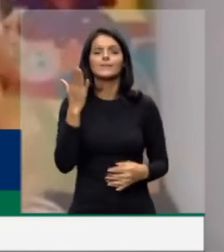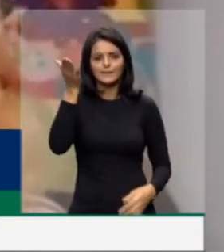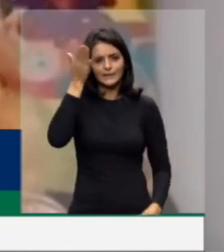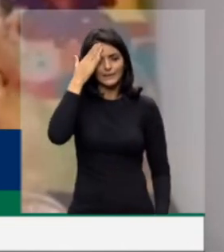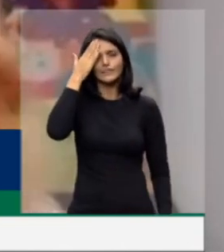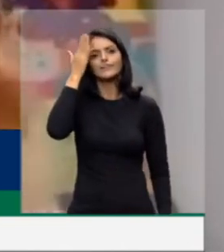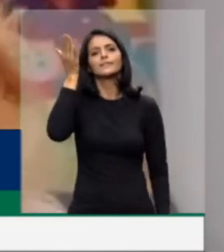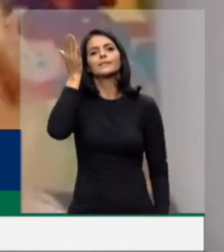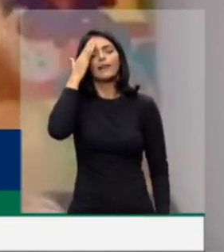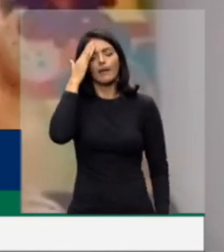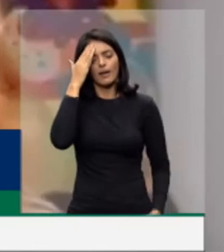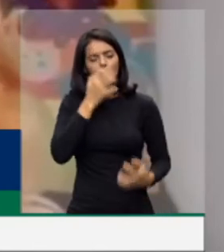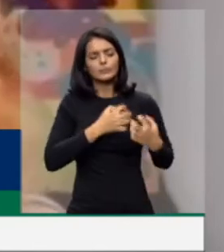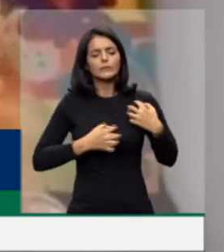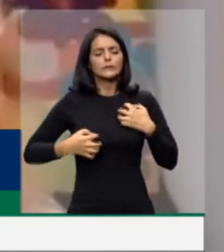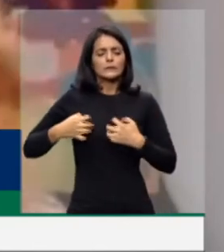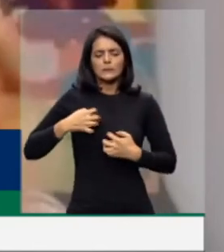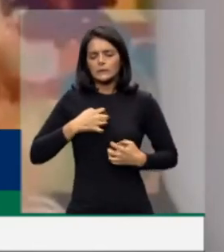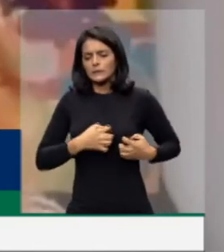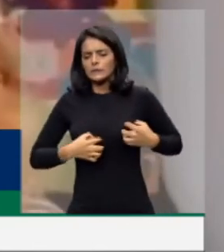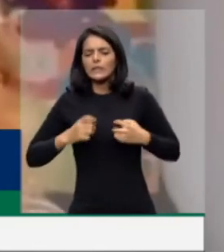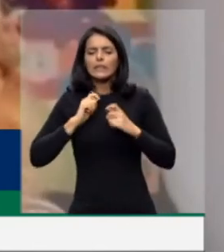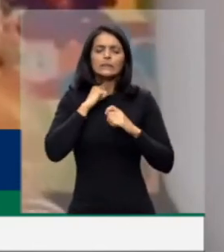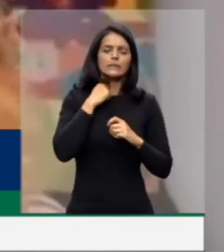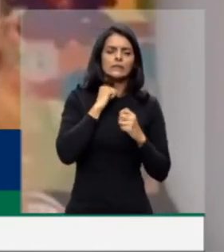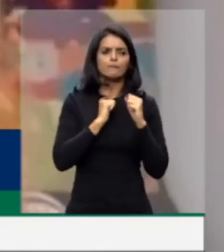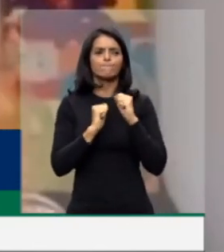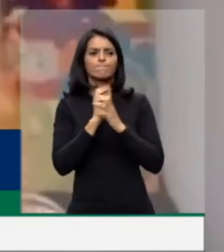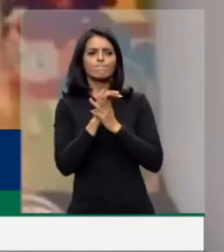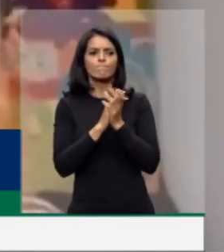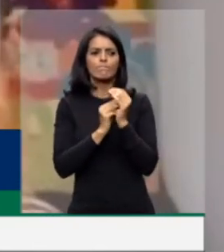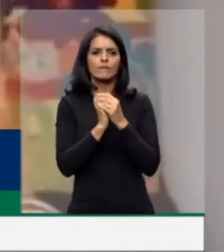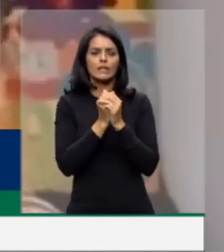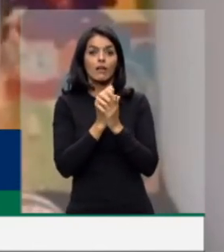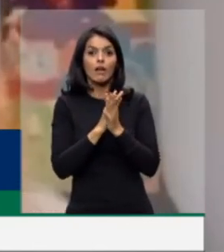PORQUE ESTÃO MORRENDO, PORQUE TRISTEZA DA PERDA DE